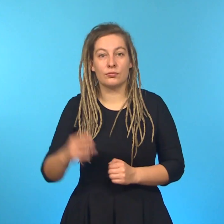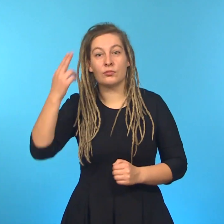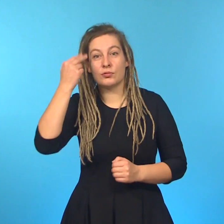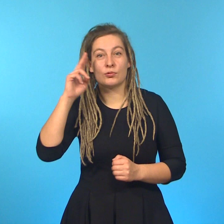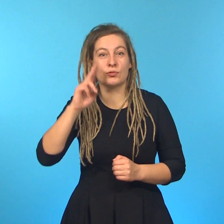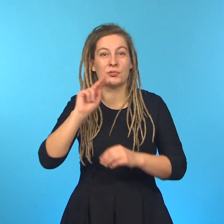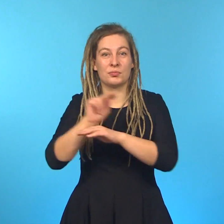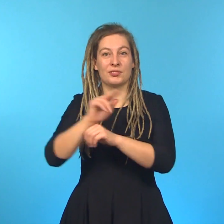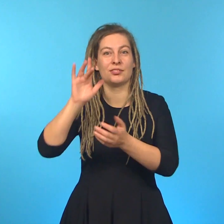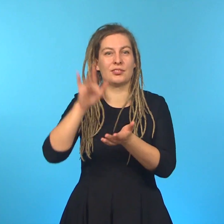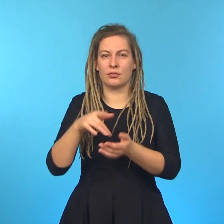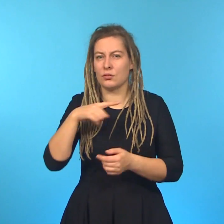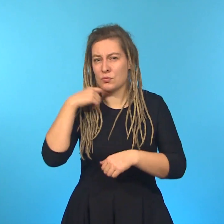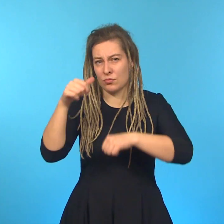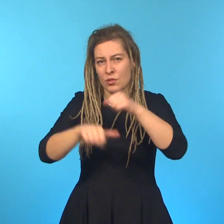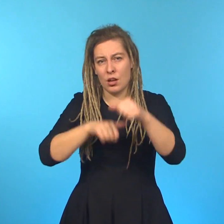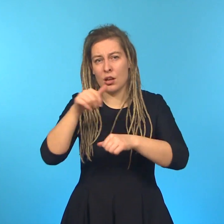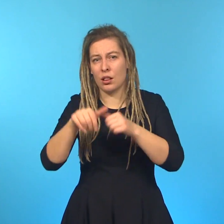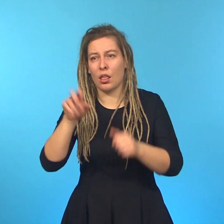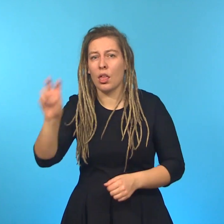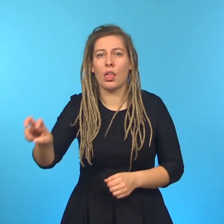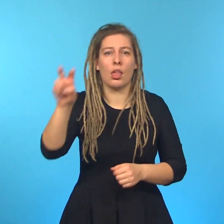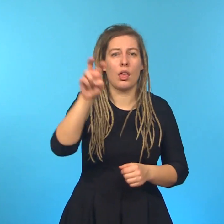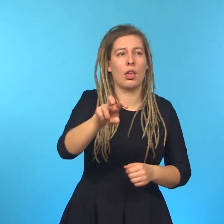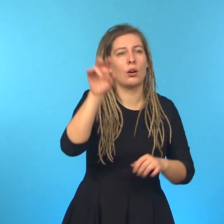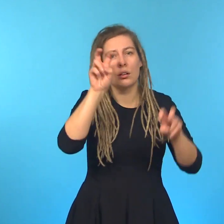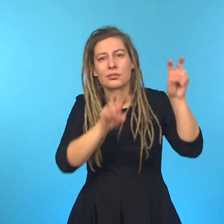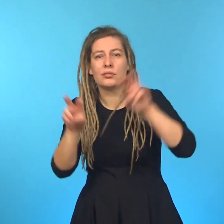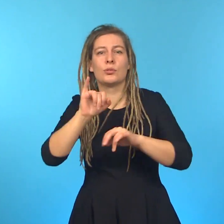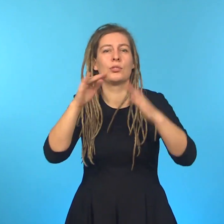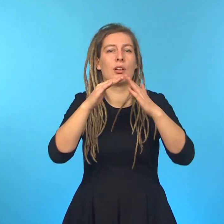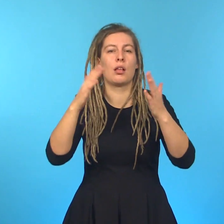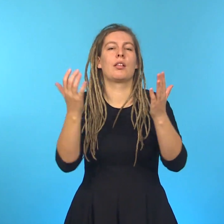KAUNO KURČIŲJŲ REABILITACIJOS CENTRAS po dešimtmečius trukusių klajonių pagaliau